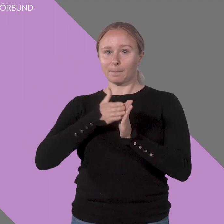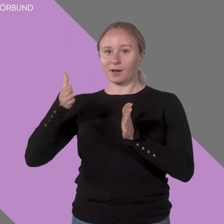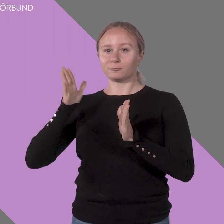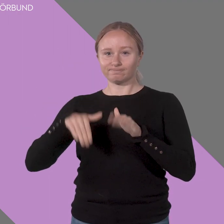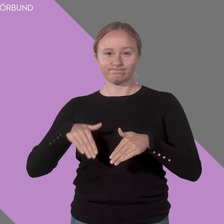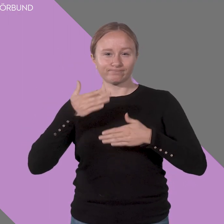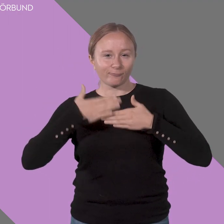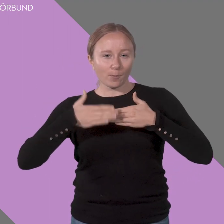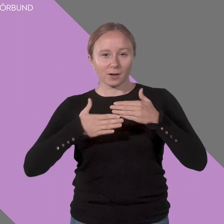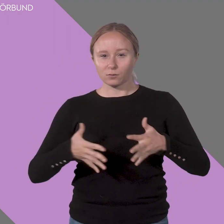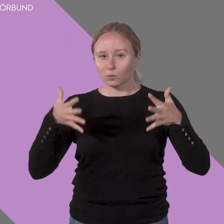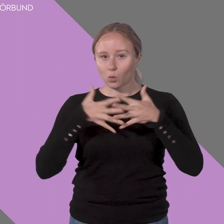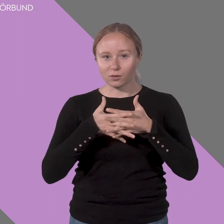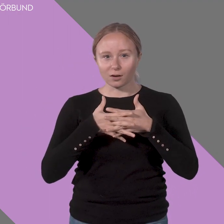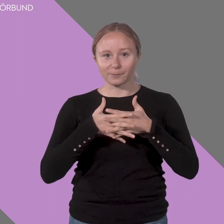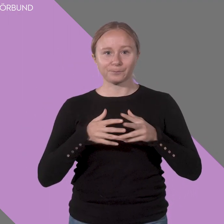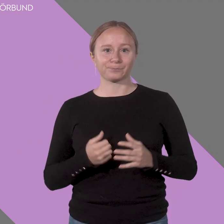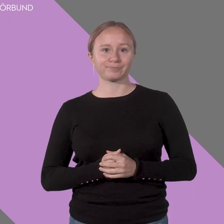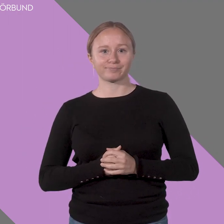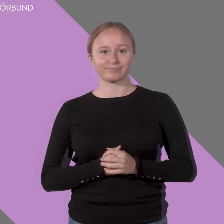beretts redan under den föregående regeringsperioden.